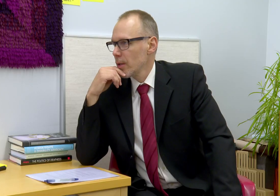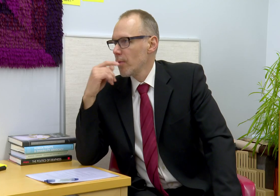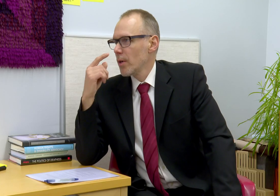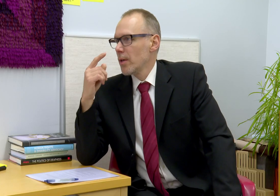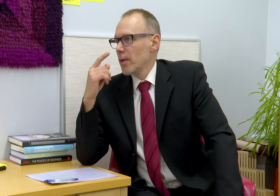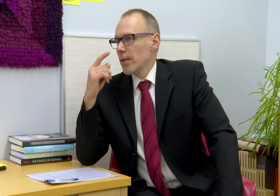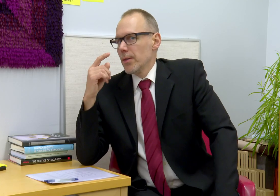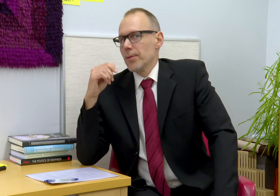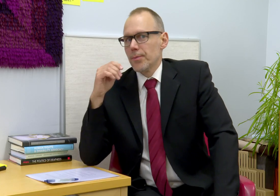Sellaista.